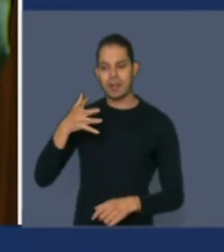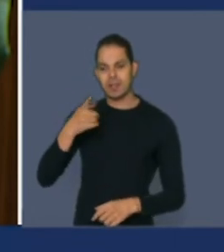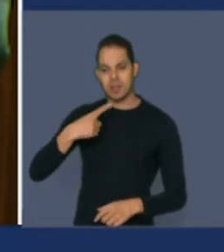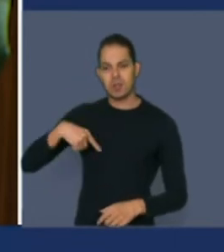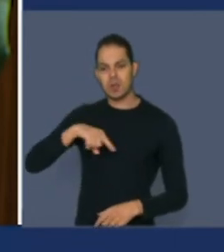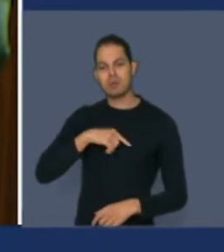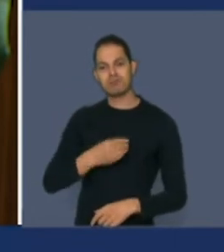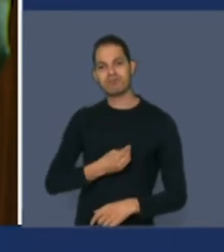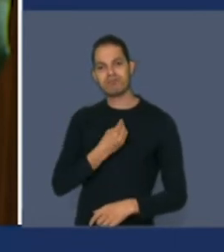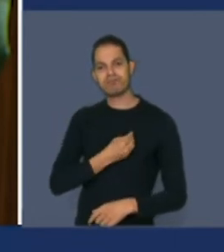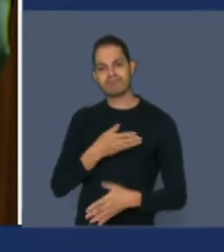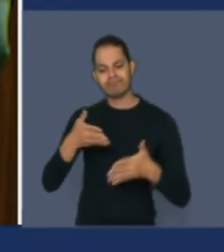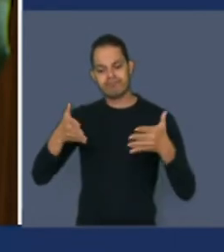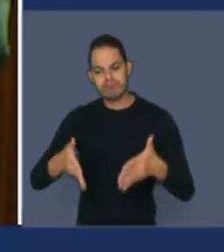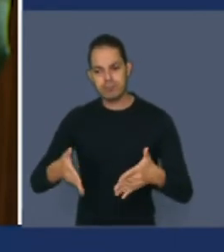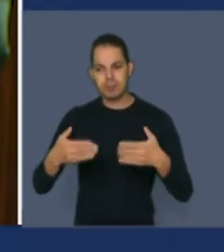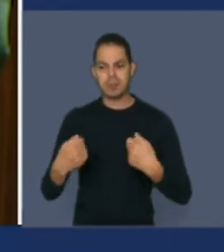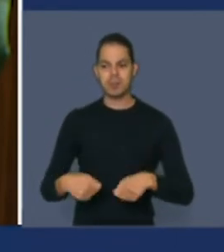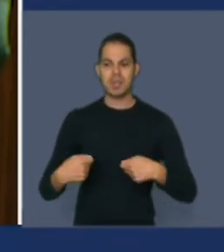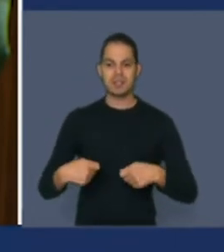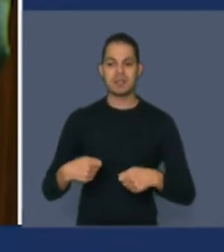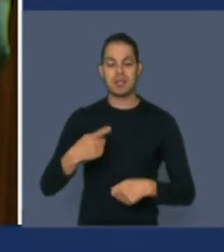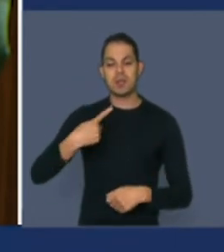GENTE ESTEJA PRESENTE. MAS QUE NÓS QUE SOMOS REPRESENTANTES DO POVO ESTEJAMOS NAS RUAS